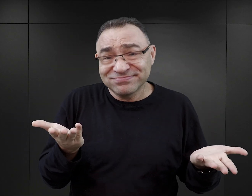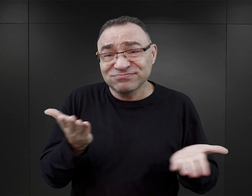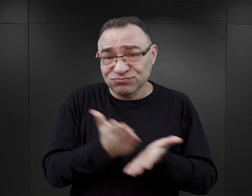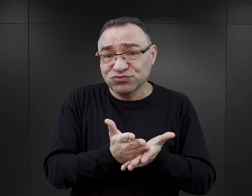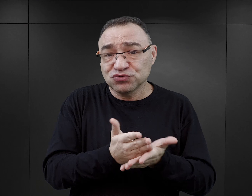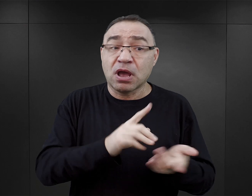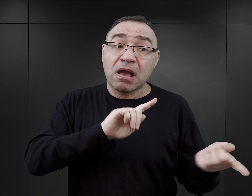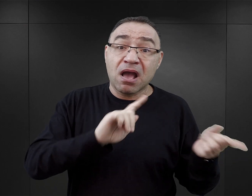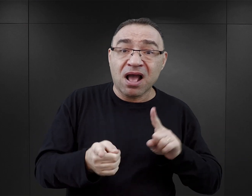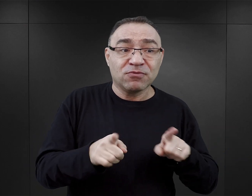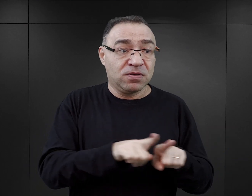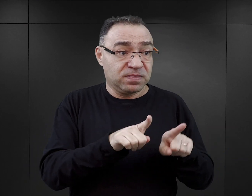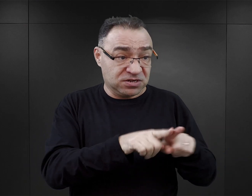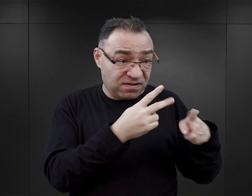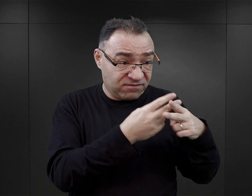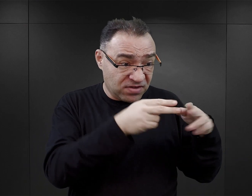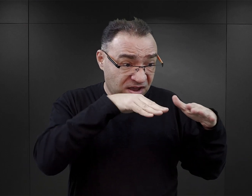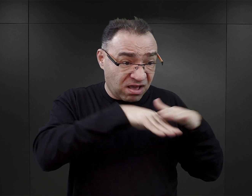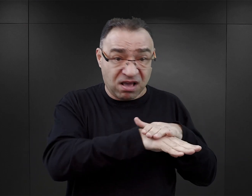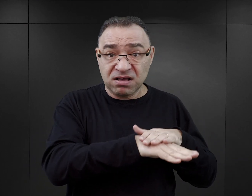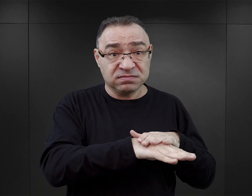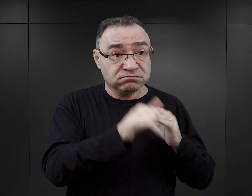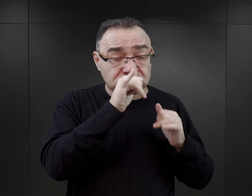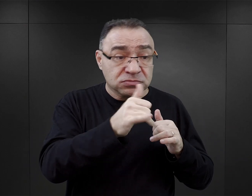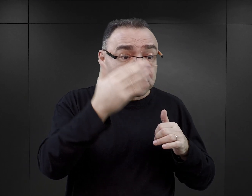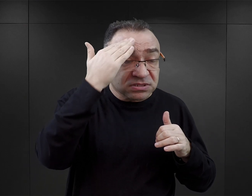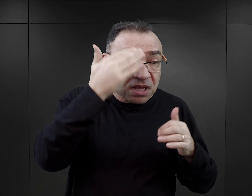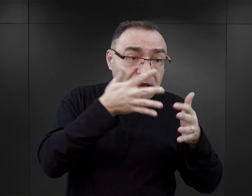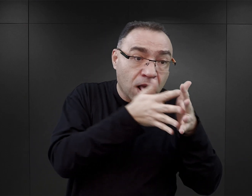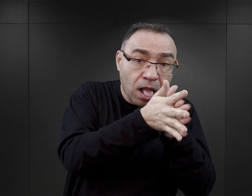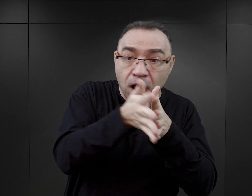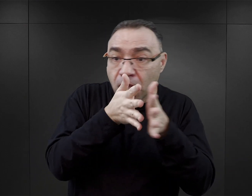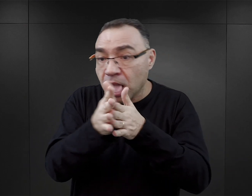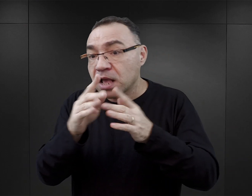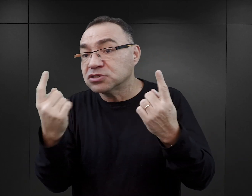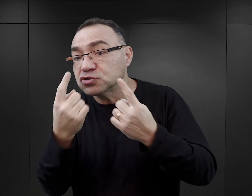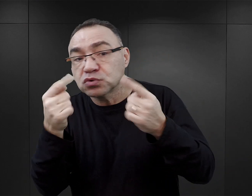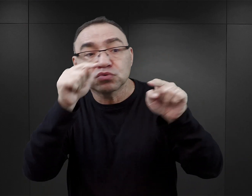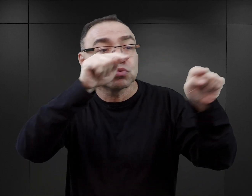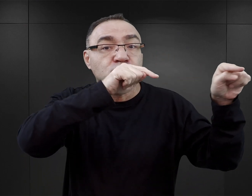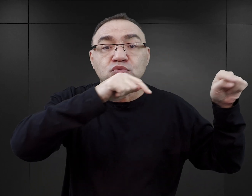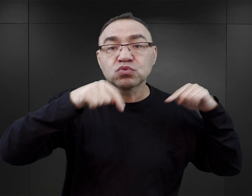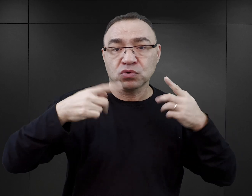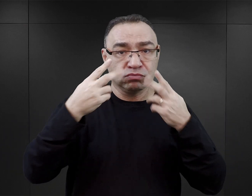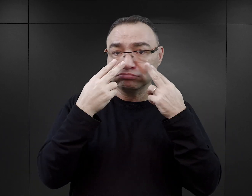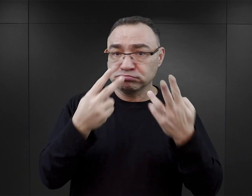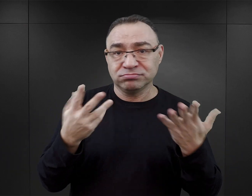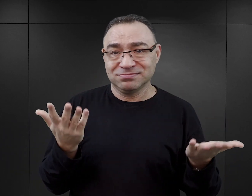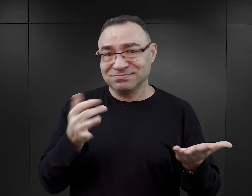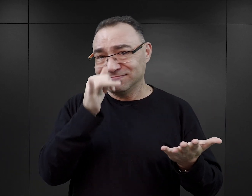ale też z tego, że więźniowie, będąc w obozie, nie mogli znać całości zjawisk obozowych. . Nie mogli wiedzieć wszystkiego, co się w obozie dzieje,